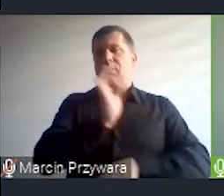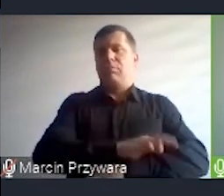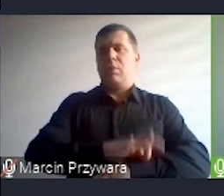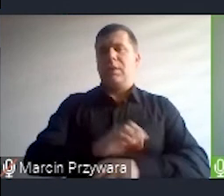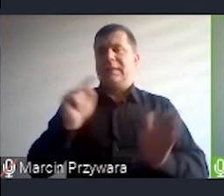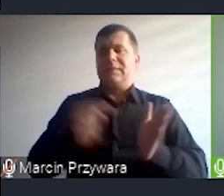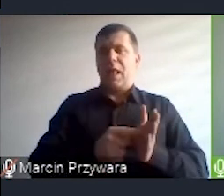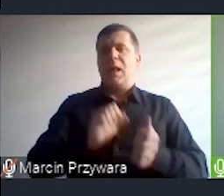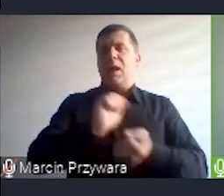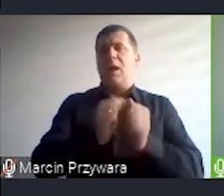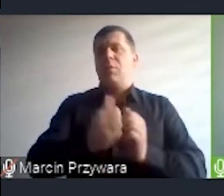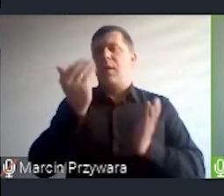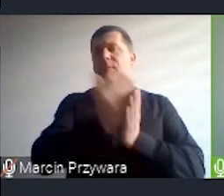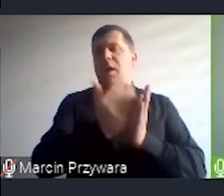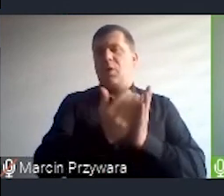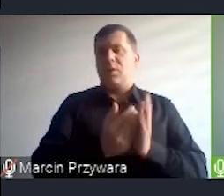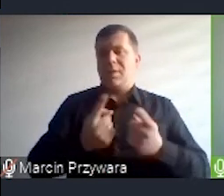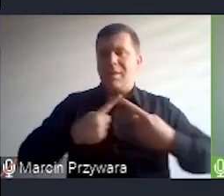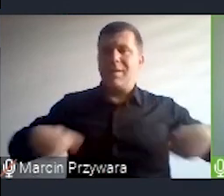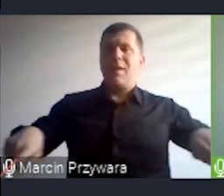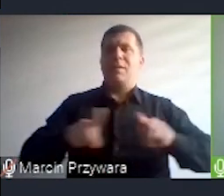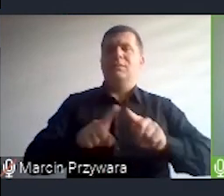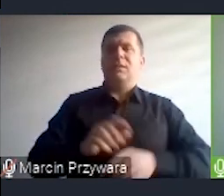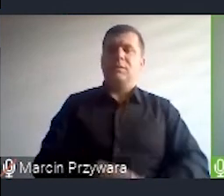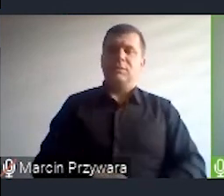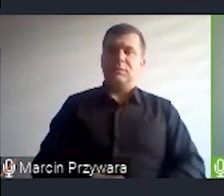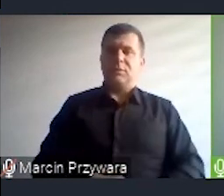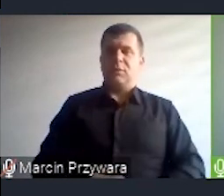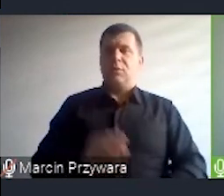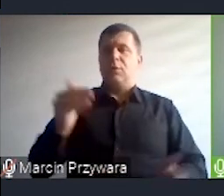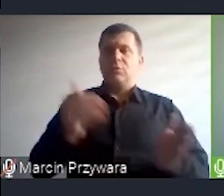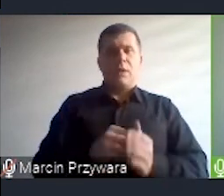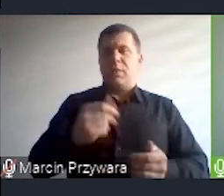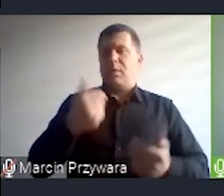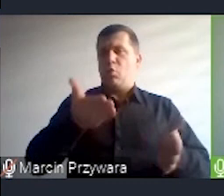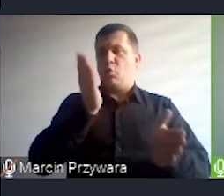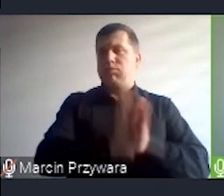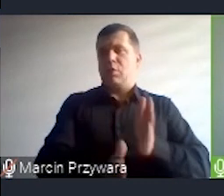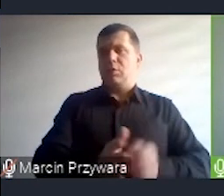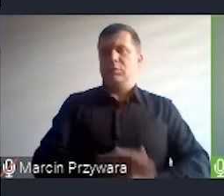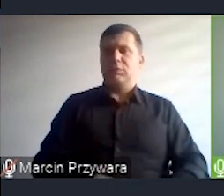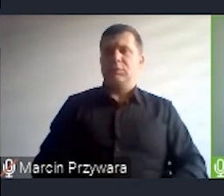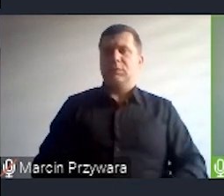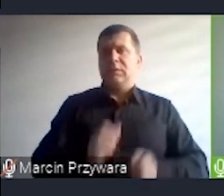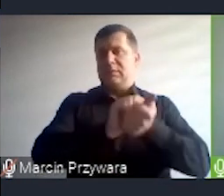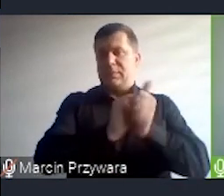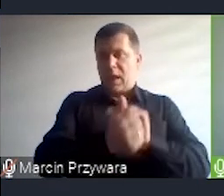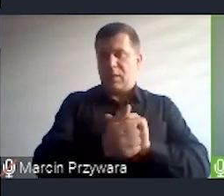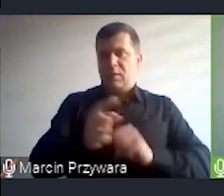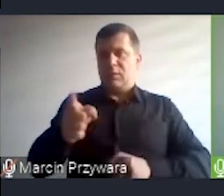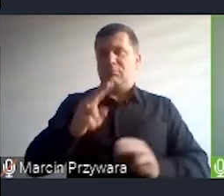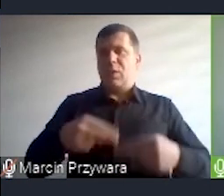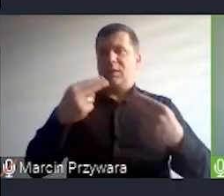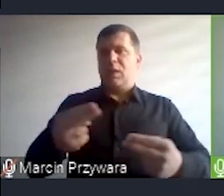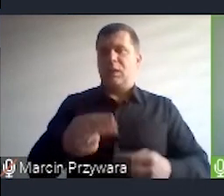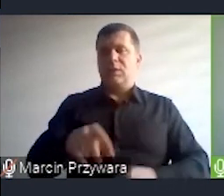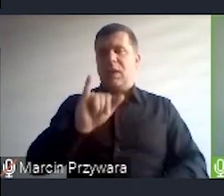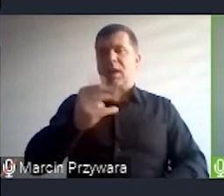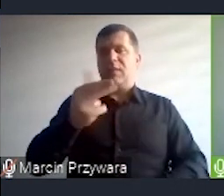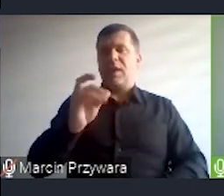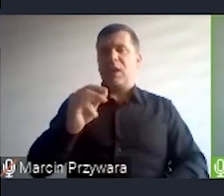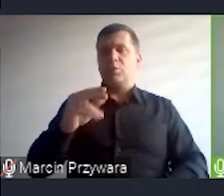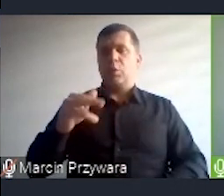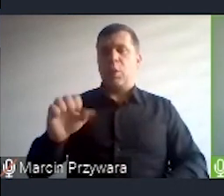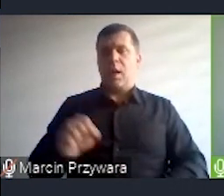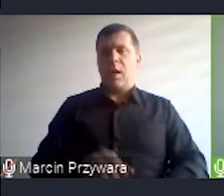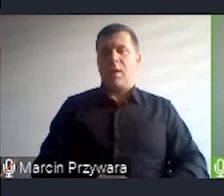Cele lub warunki realizacji. To trzeba uprościć. Zmieniliście przeznaczenie infrastruktury.